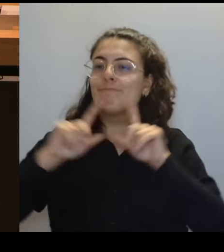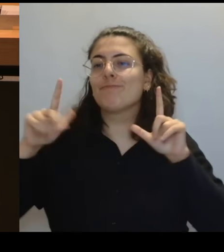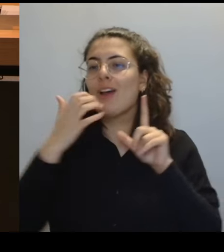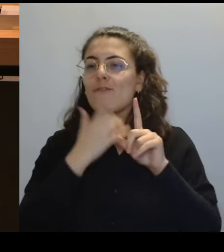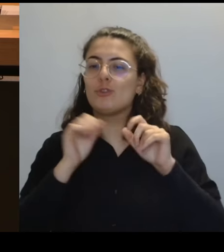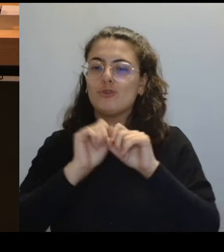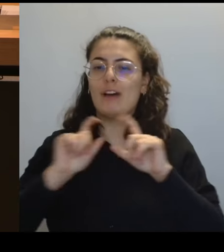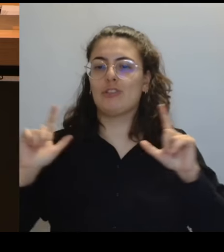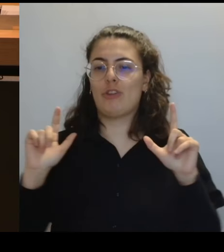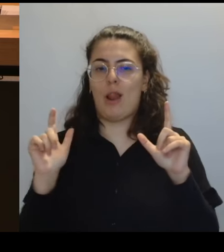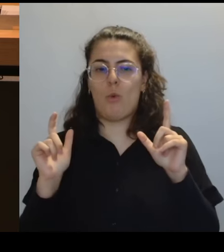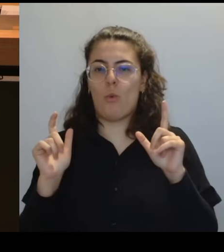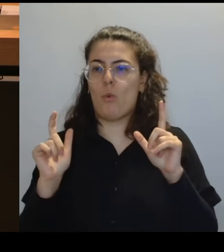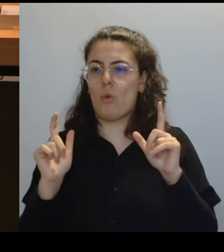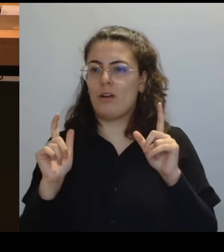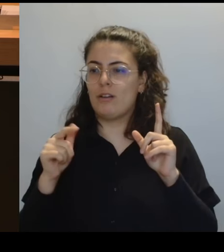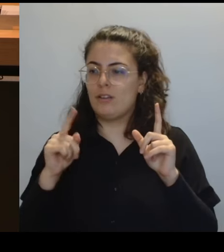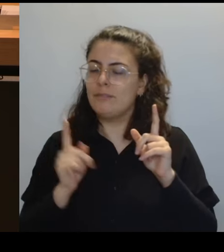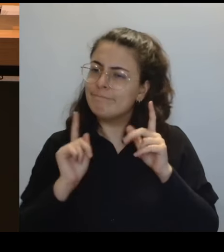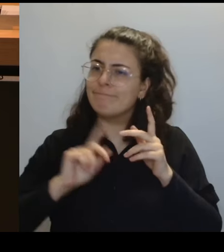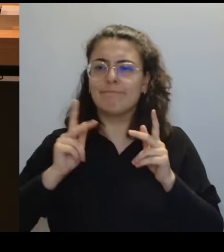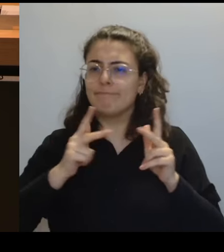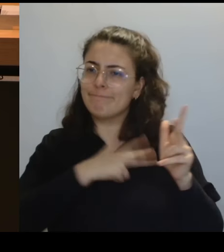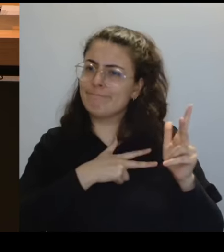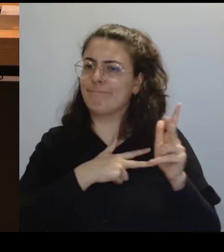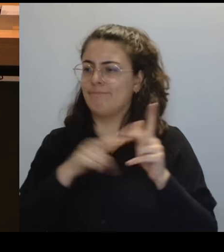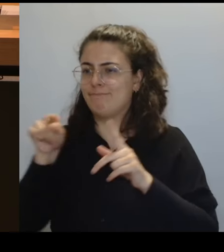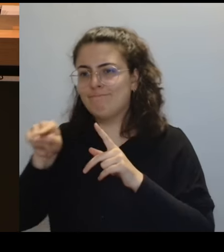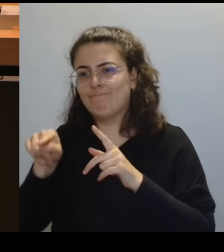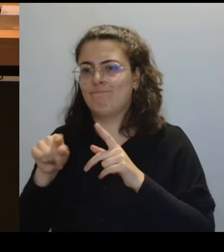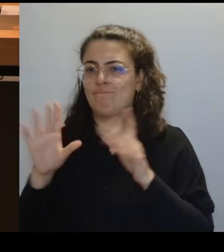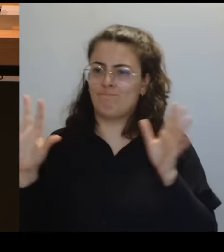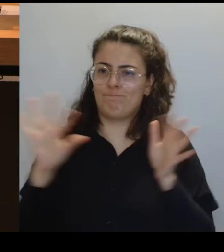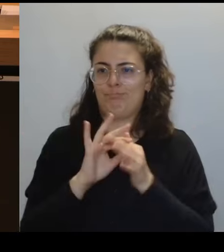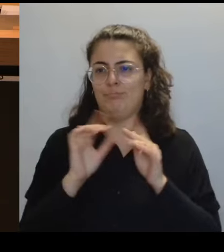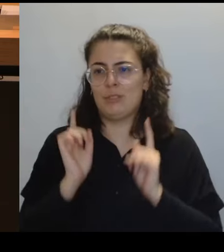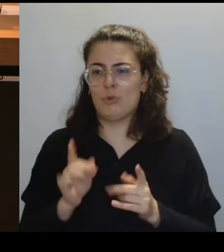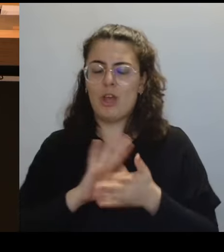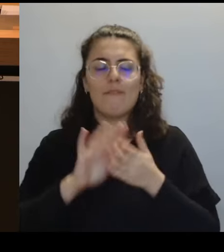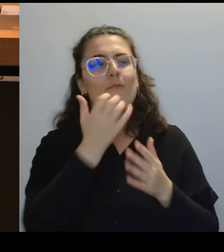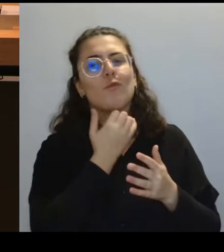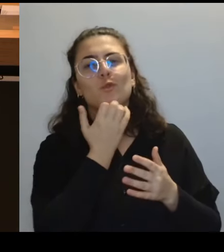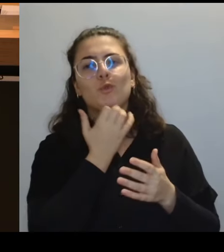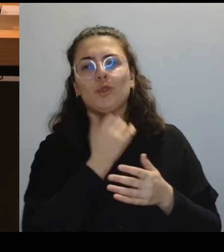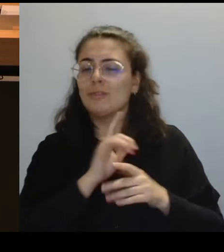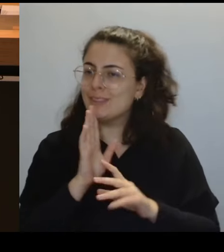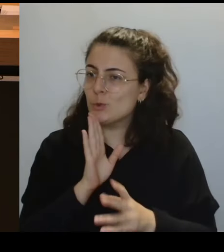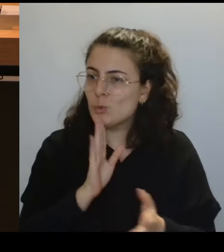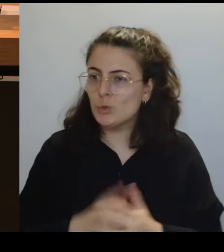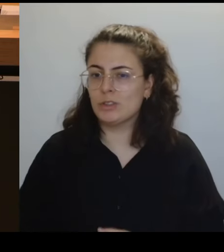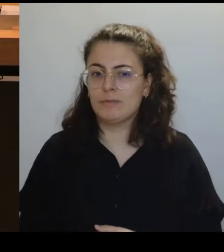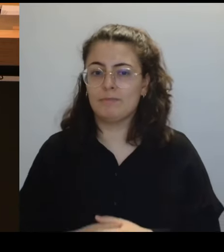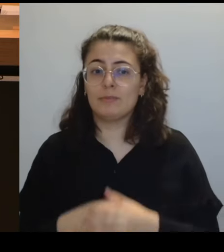Realpolitik endlich zu begegnen. Geld ist da für die Unterkünfte. Machen Sie es endlich!